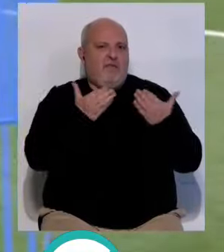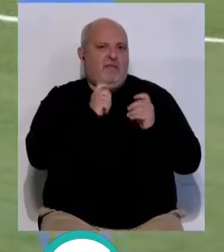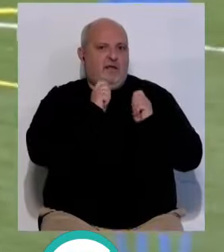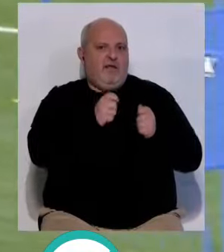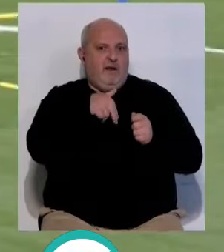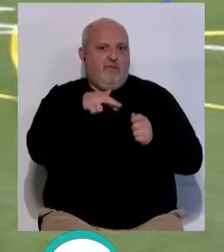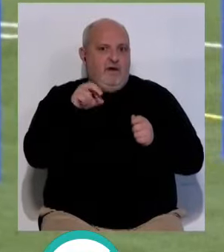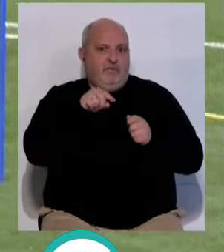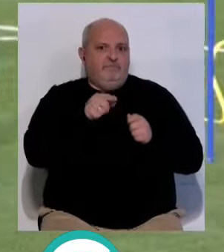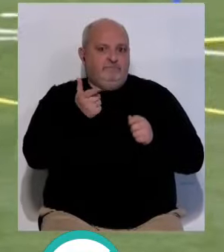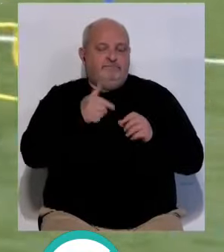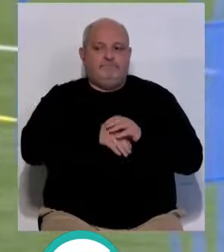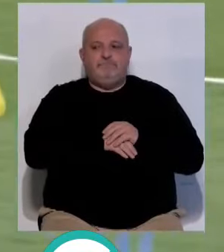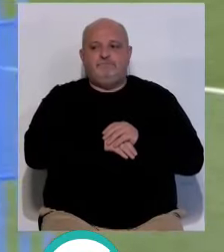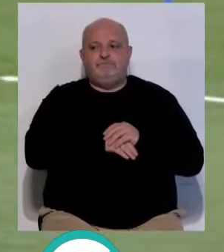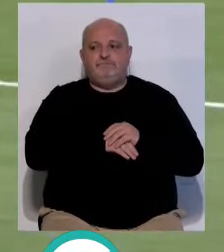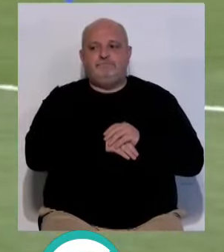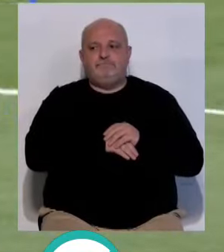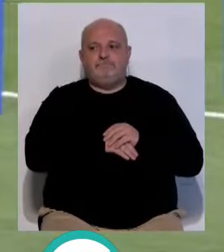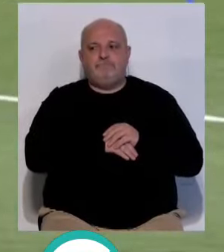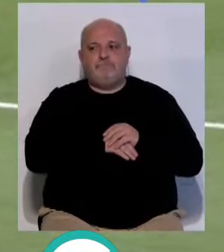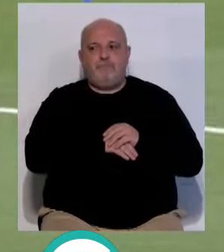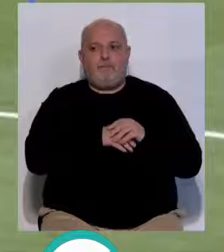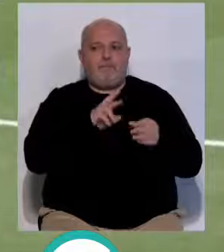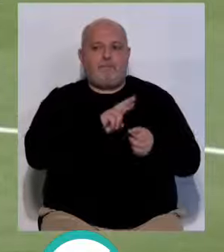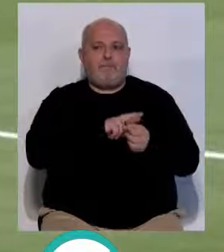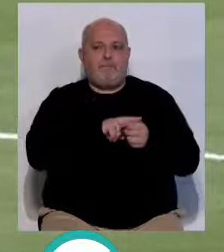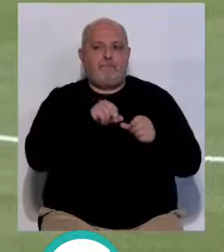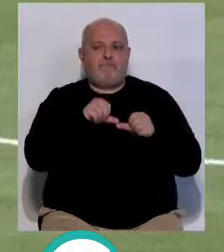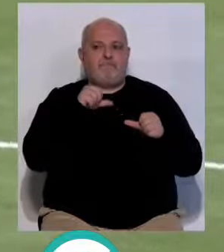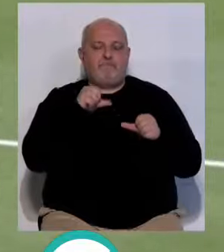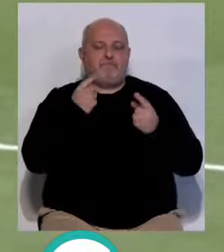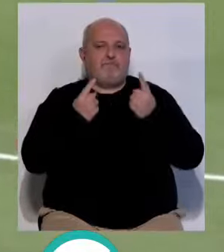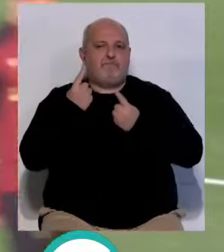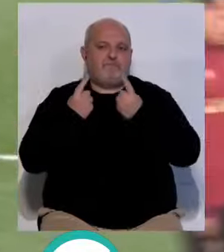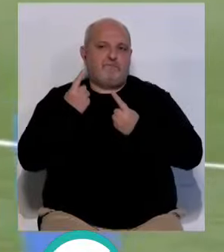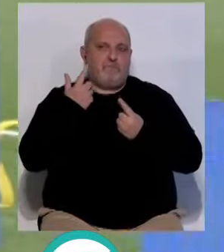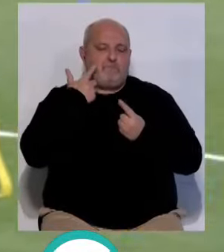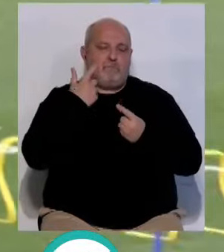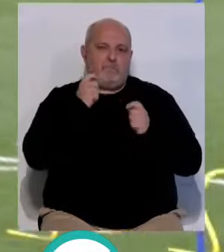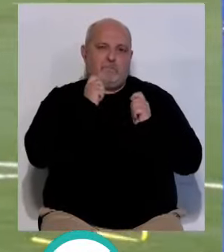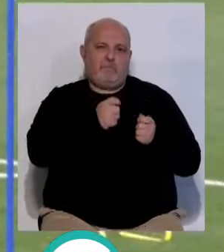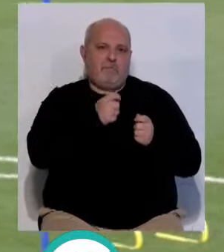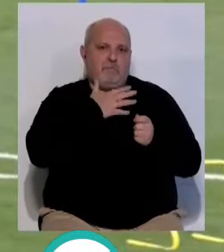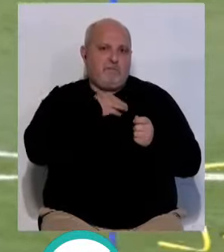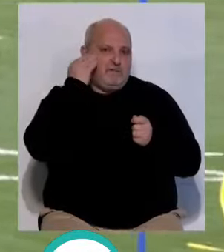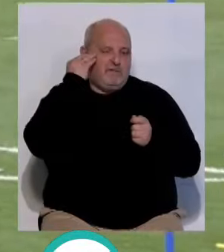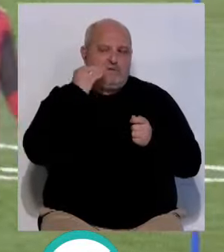Navarro creo yo bueno y viendo el rendimiento de los de algunos compañeros merece ser de Perdón no